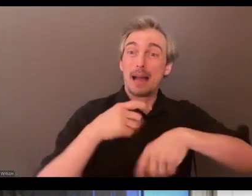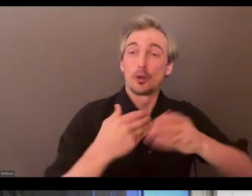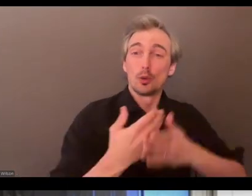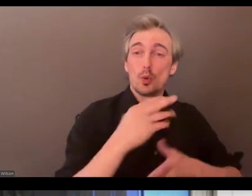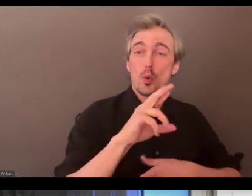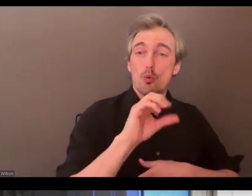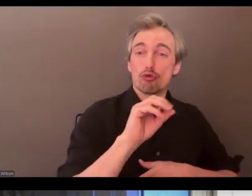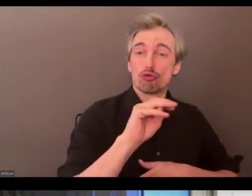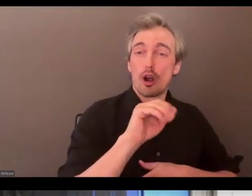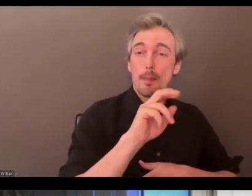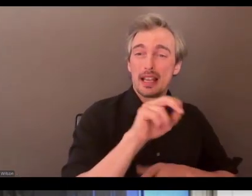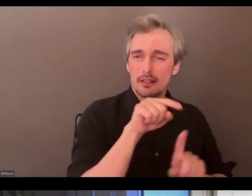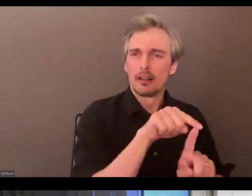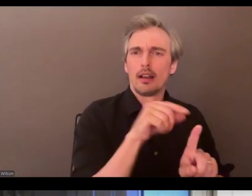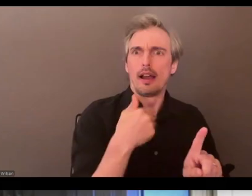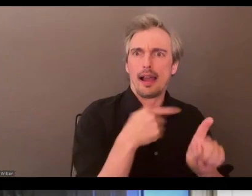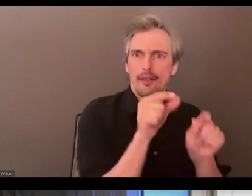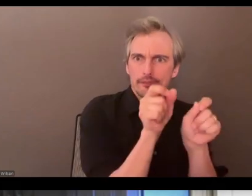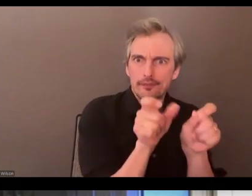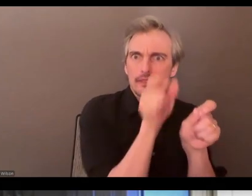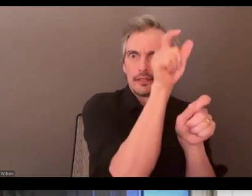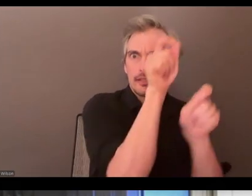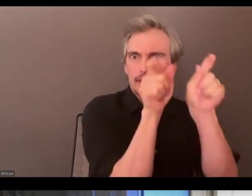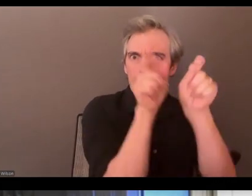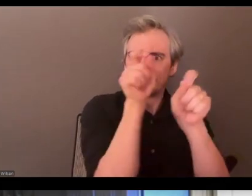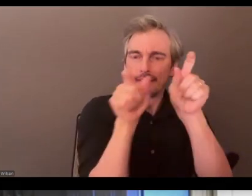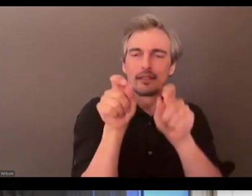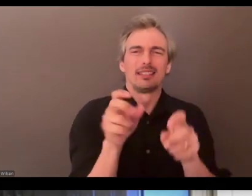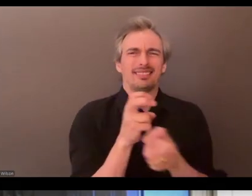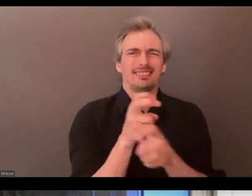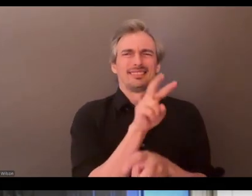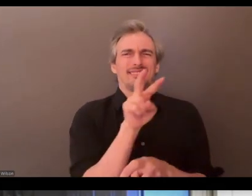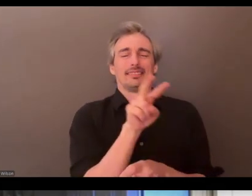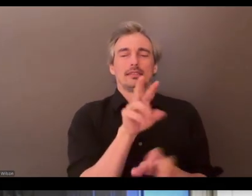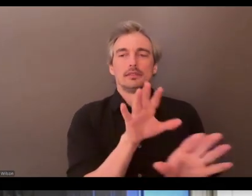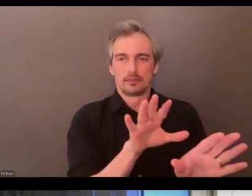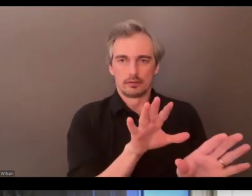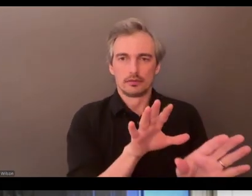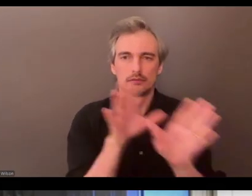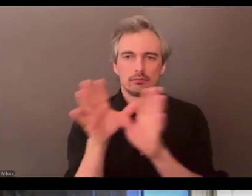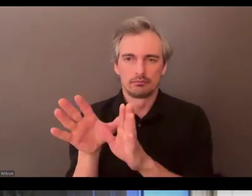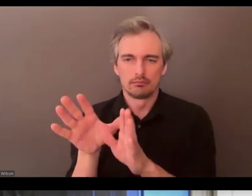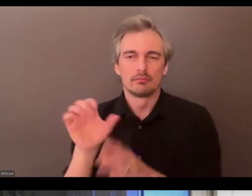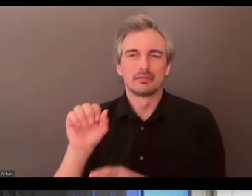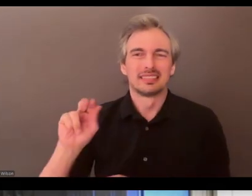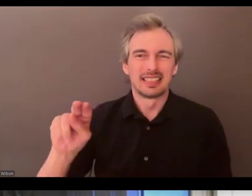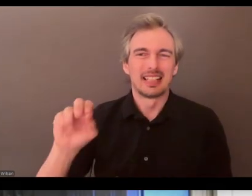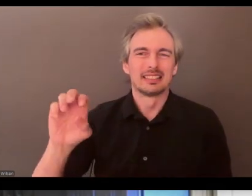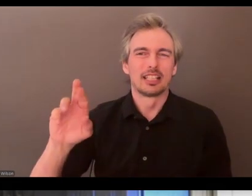それに、少し読みづらいです。 でも、 Facebookのペ ージにすべて大文字で投稿する親戚が一人はいるものです。